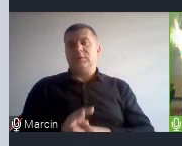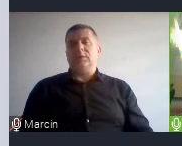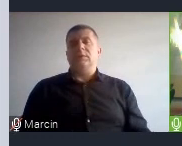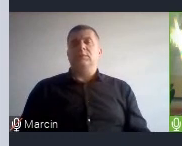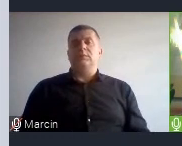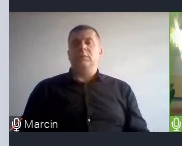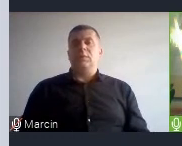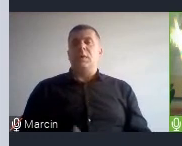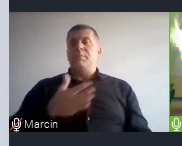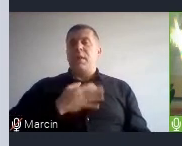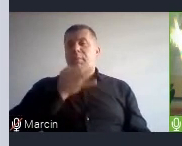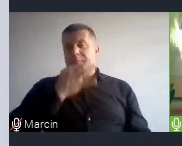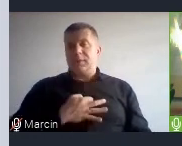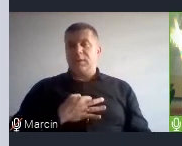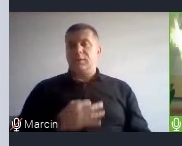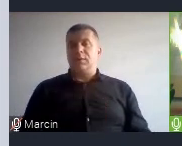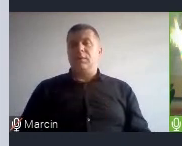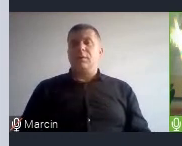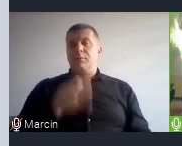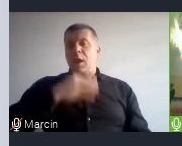Mieliśmy zapytanie od Pani Agnieszki.